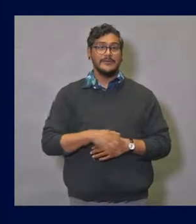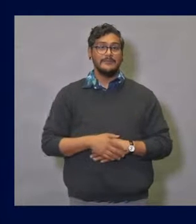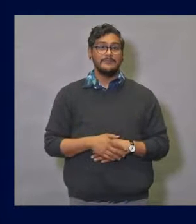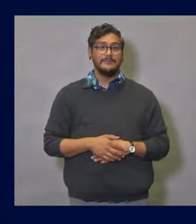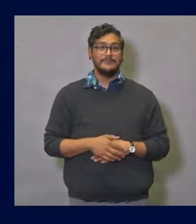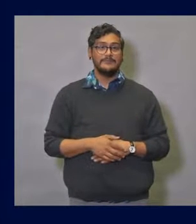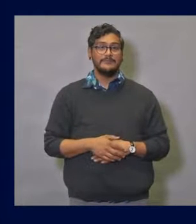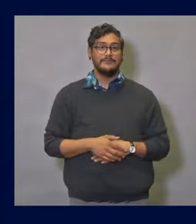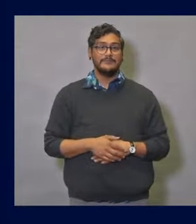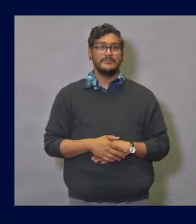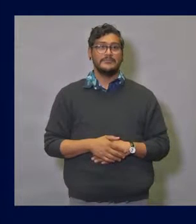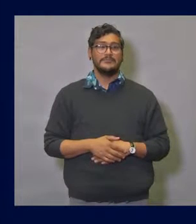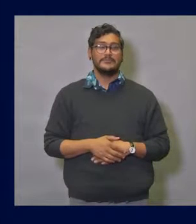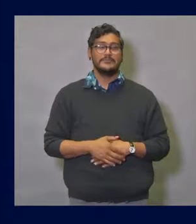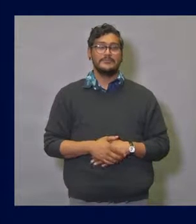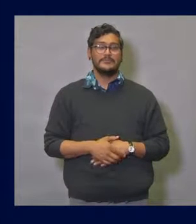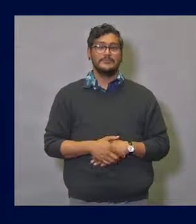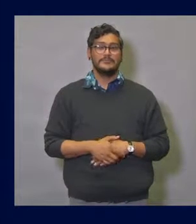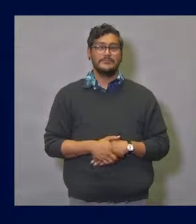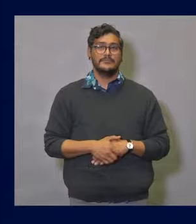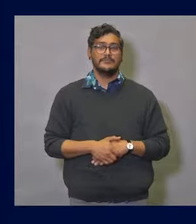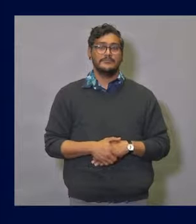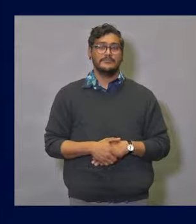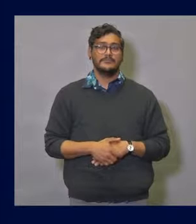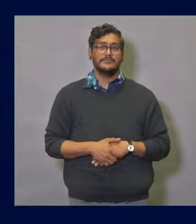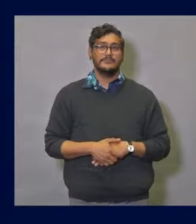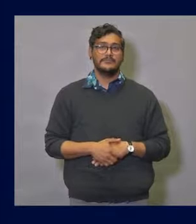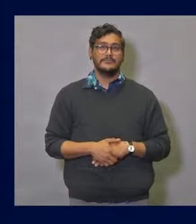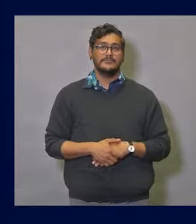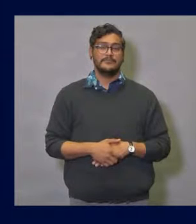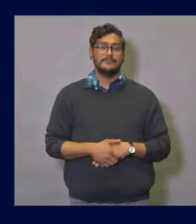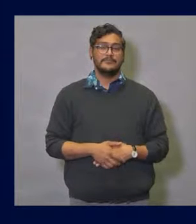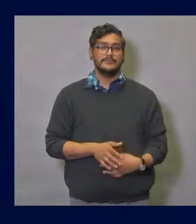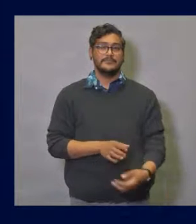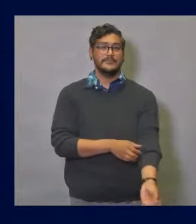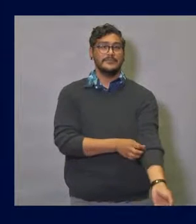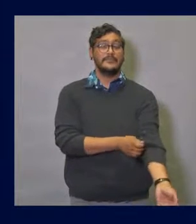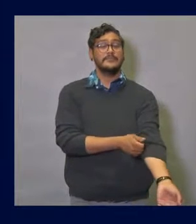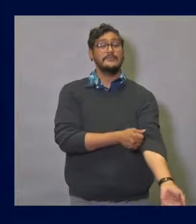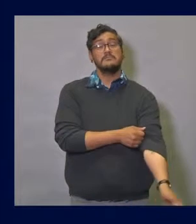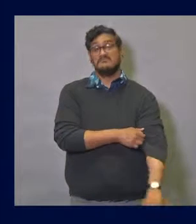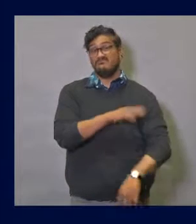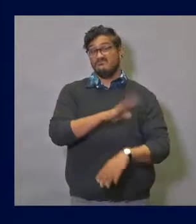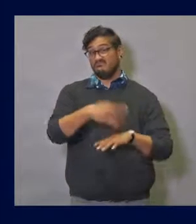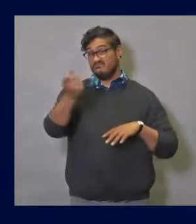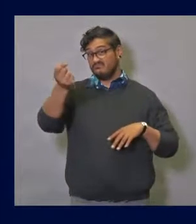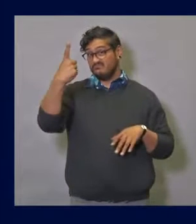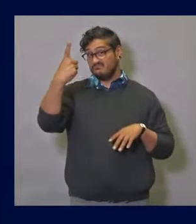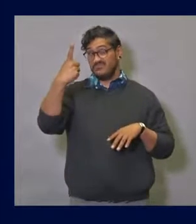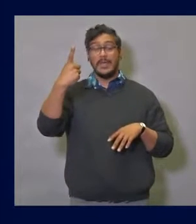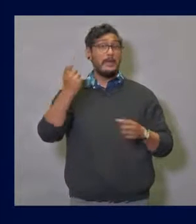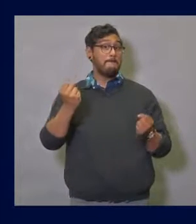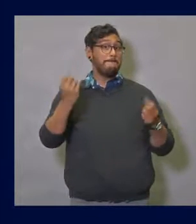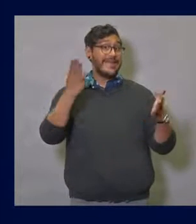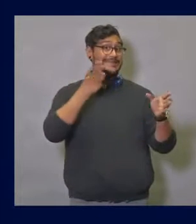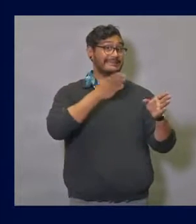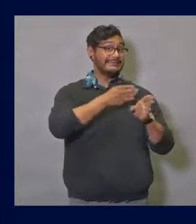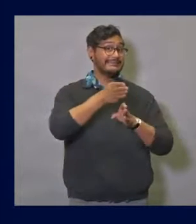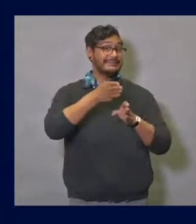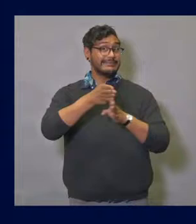DE VACUNACIÓN Y EN TOTAL EL 16% DE TODAS LAS DOSIS ILUSTRADAS